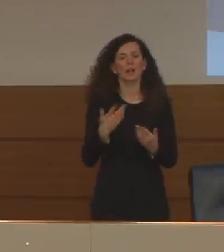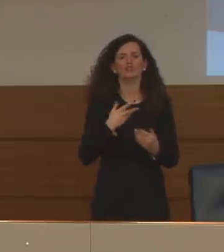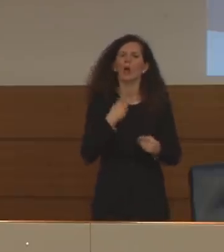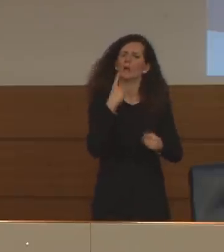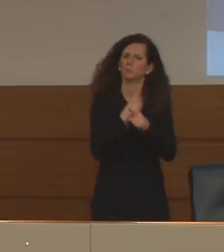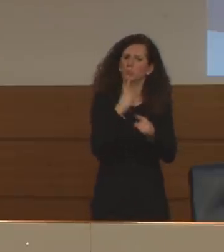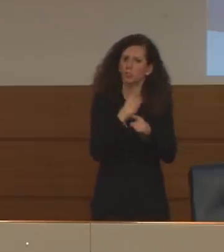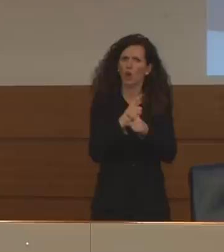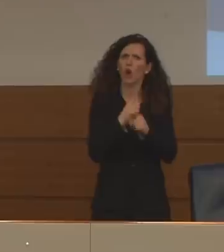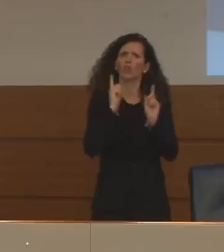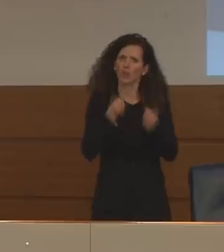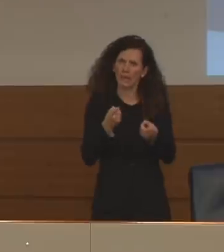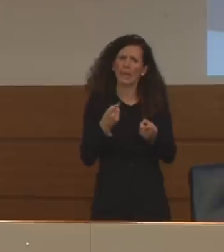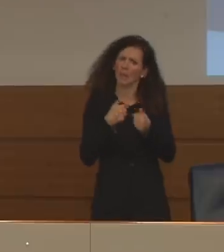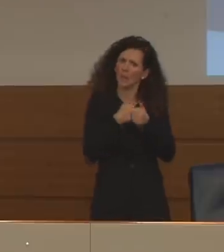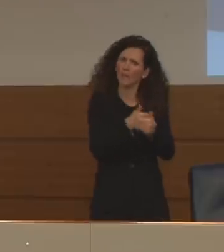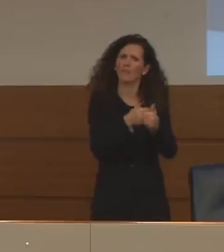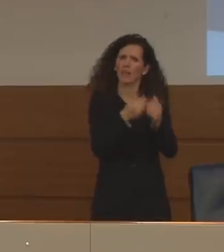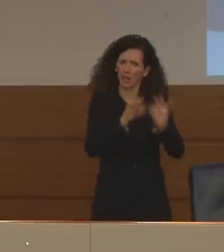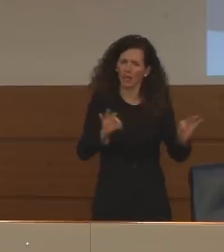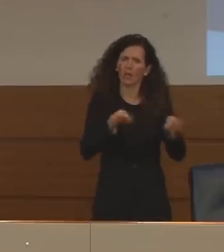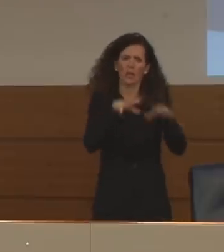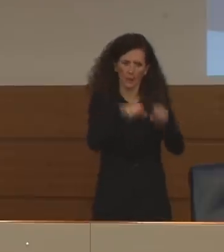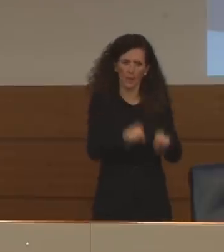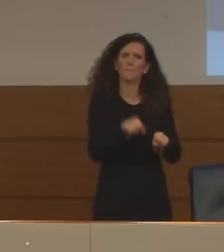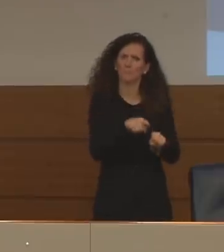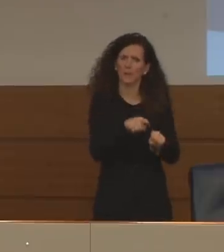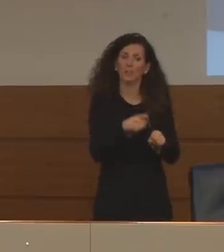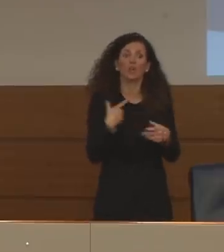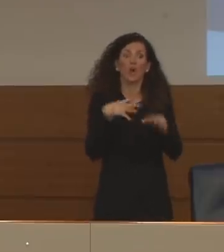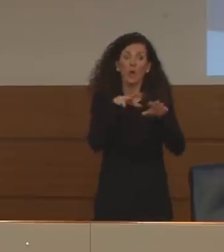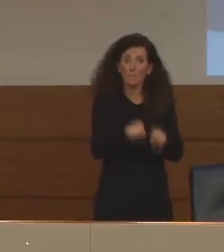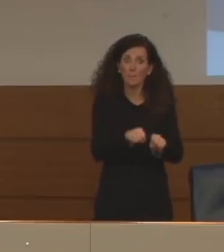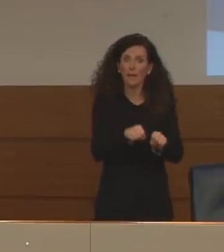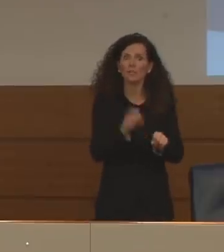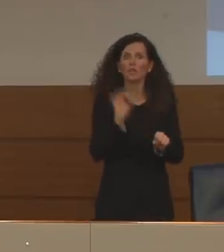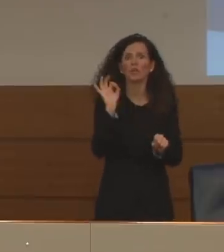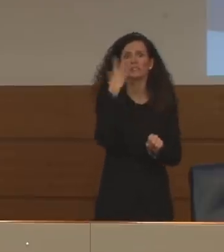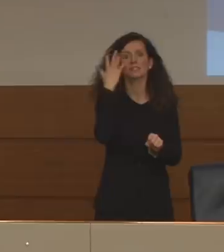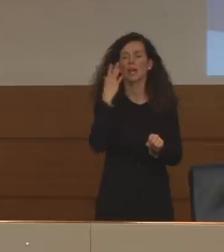ottemperata e la si può ottemperare al meglio se vengono attuate tutte le linee